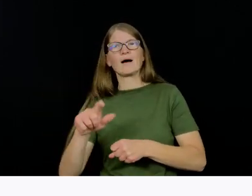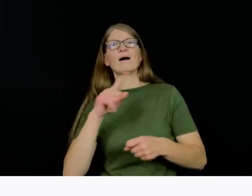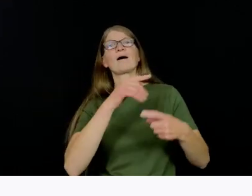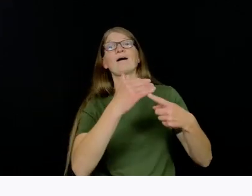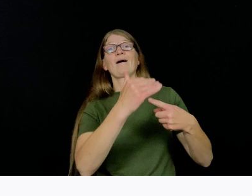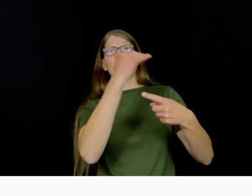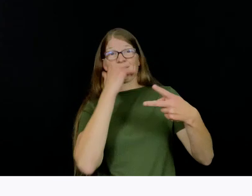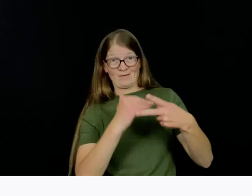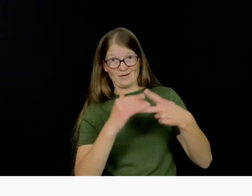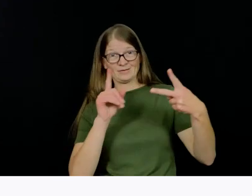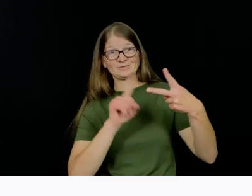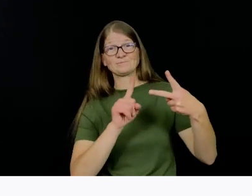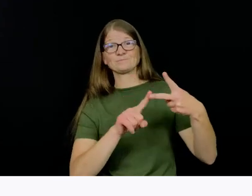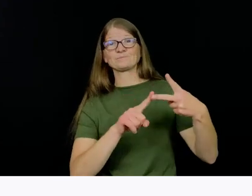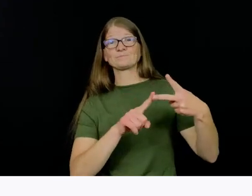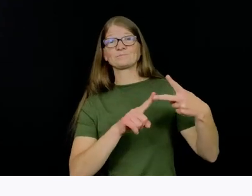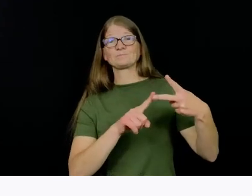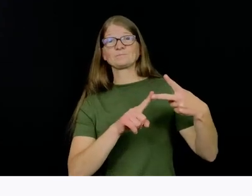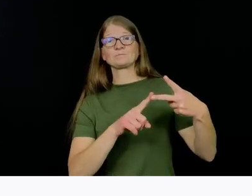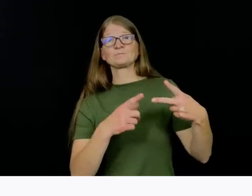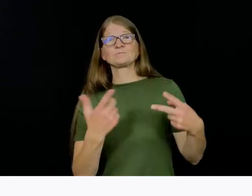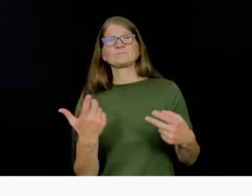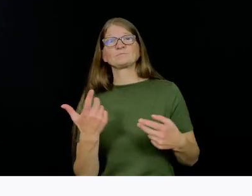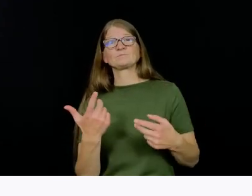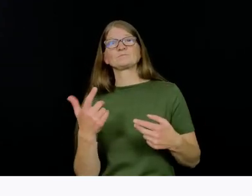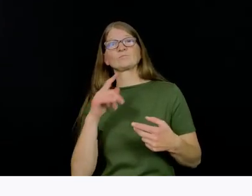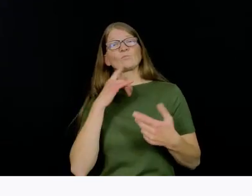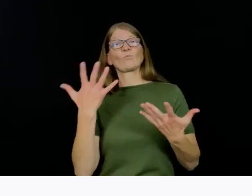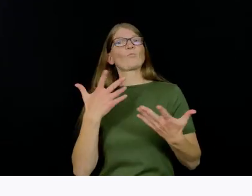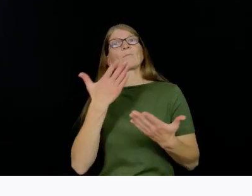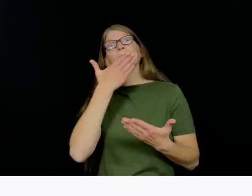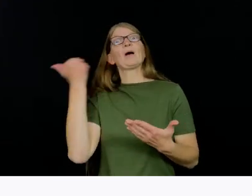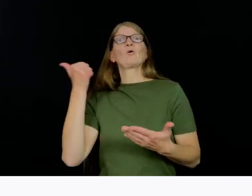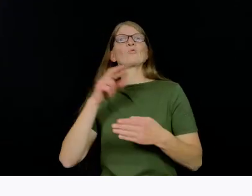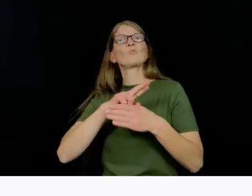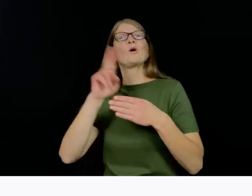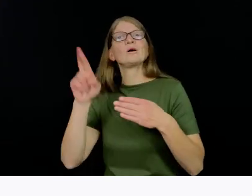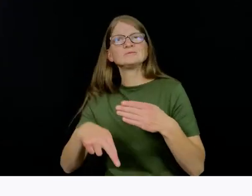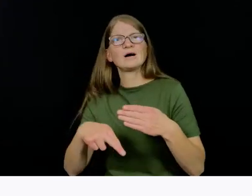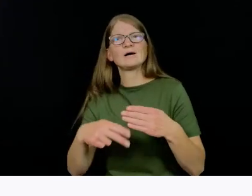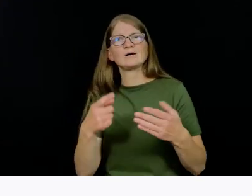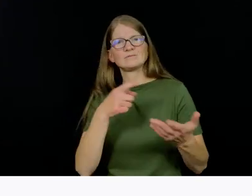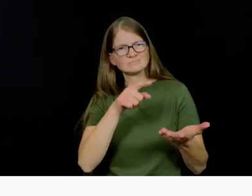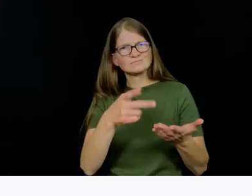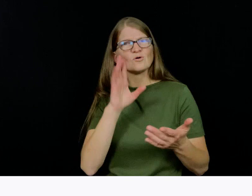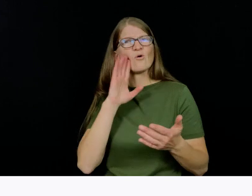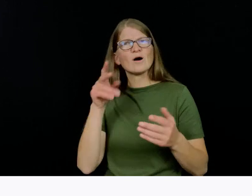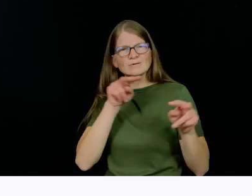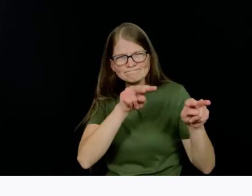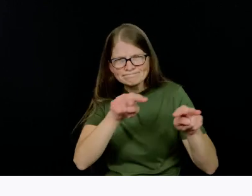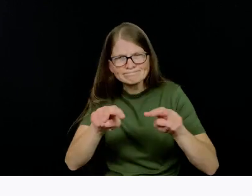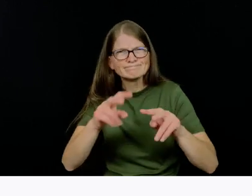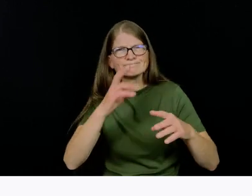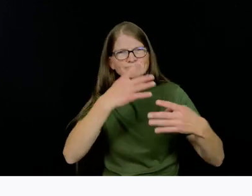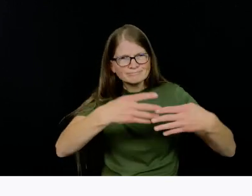وهو تقديم أفضل النتائج في كل استفسار تقديم نتائج عالية الجودة هو ما يميز Google دائمًا